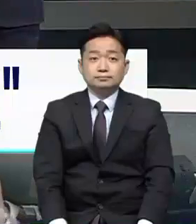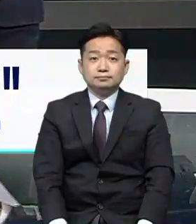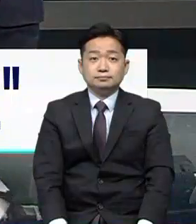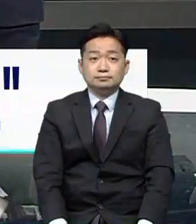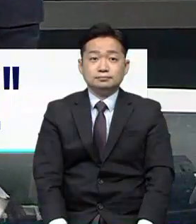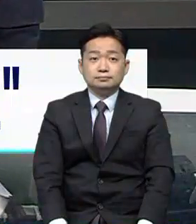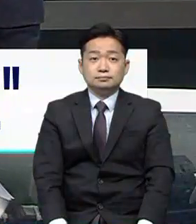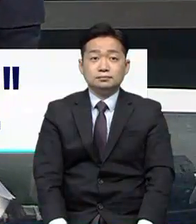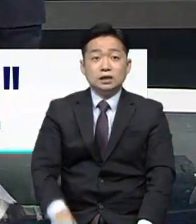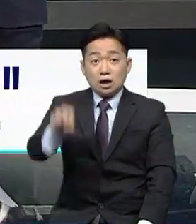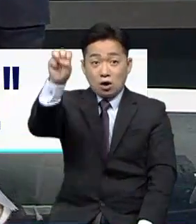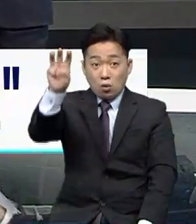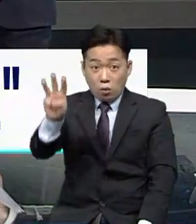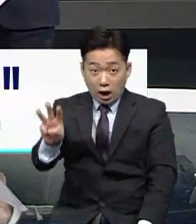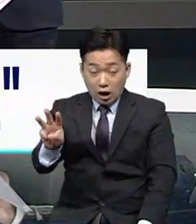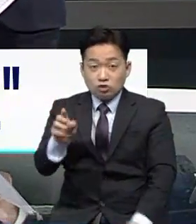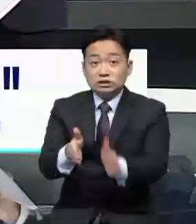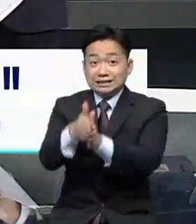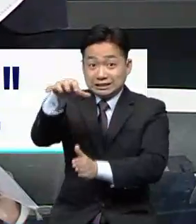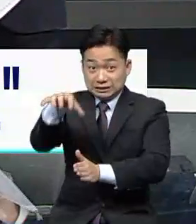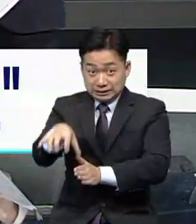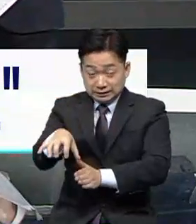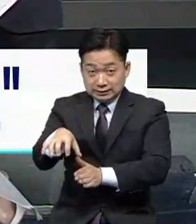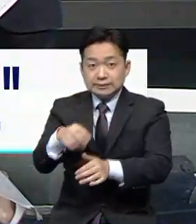(앵커) 광주에서는 의사들끼리 동호회